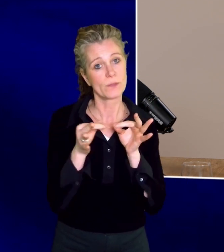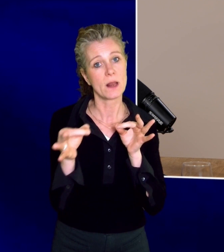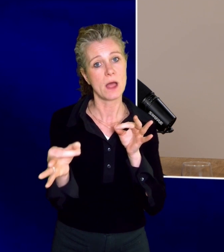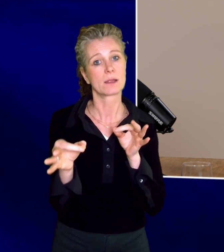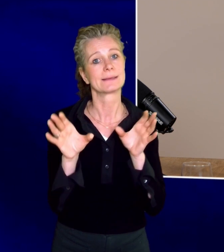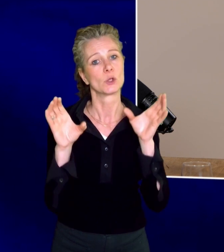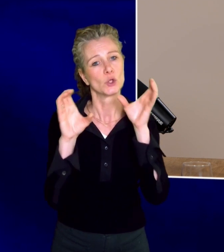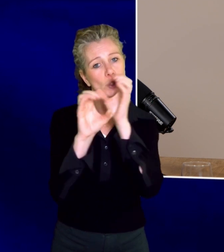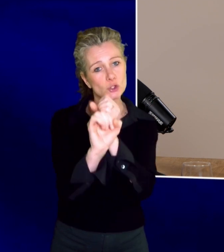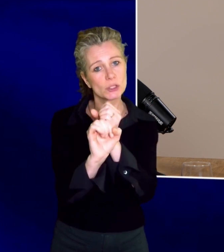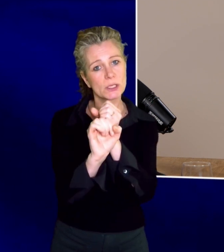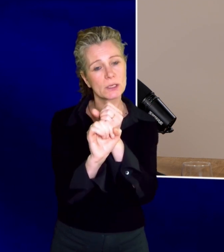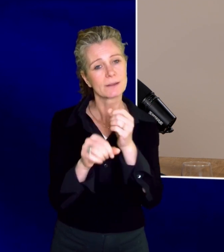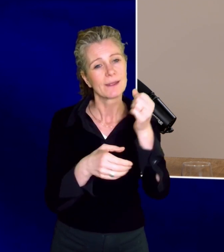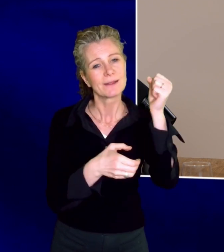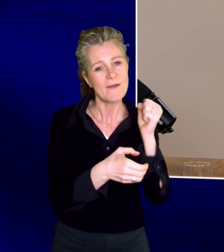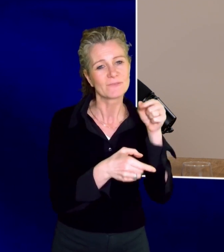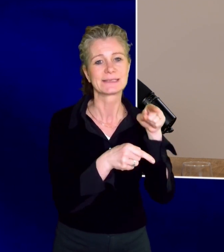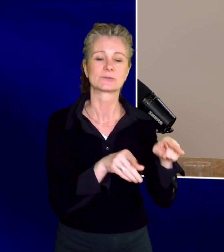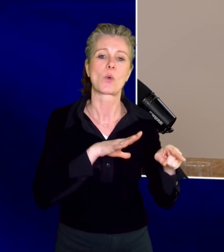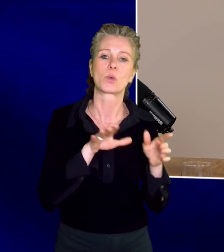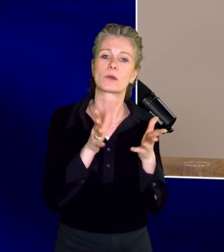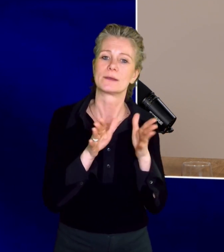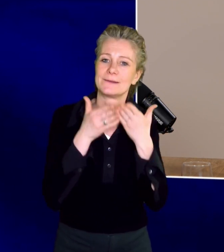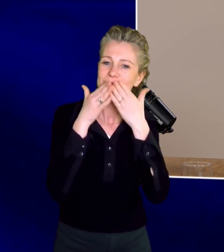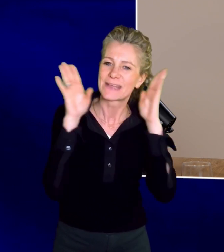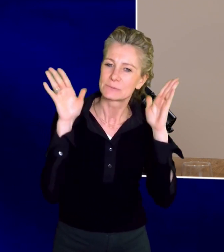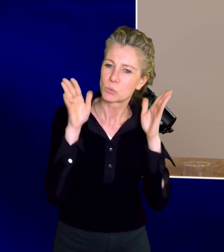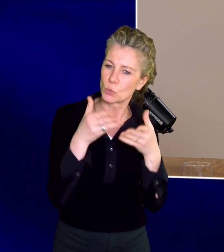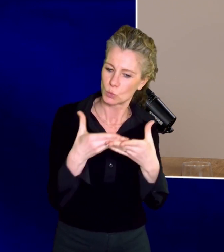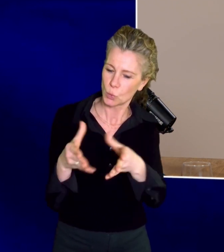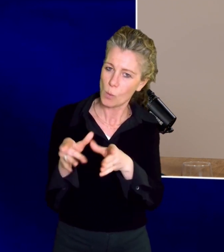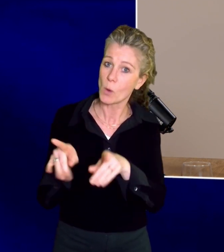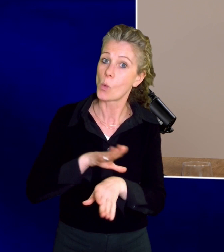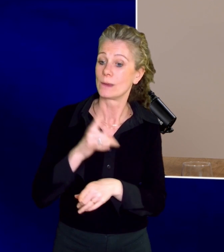Ook zijn er allerlei Facebook-groepen, waaronder ook één voor jongeren met het Ushersyndroom.